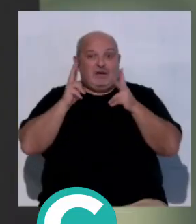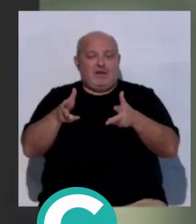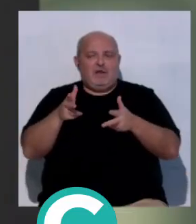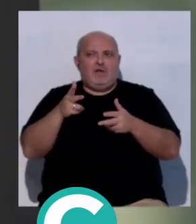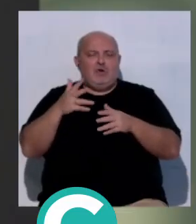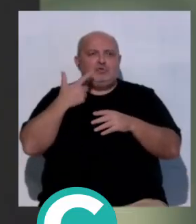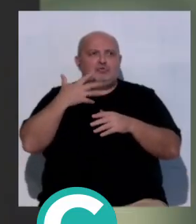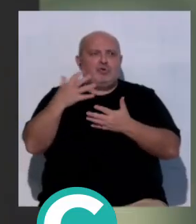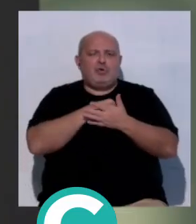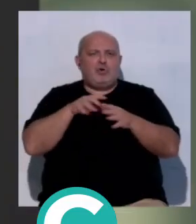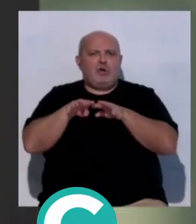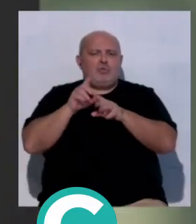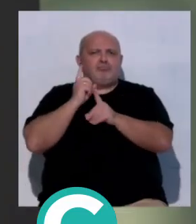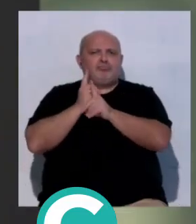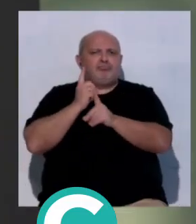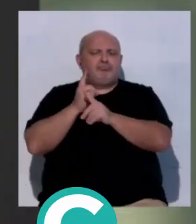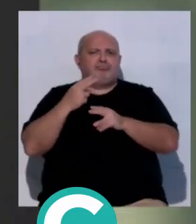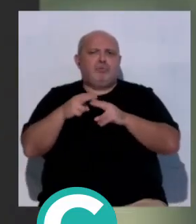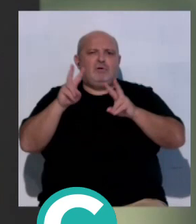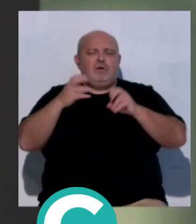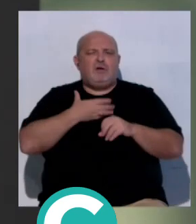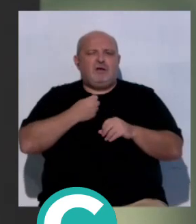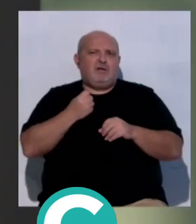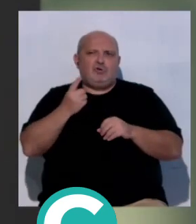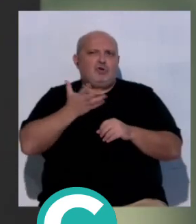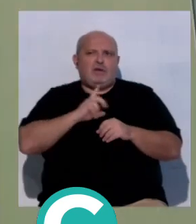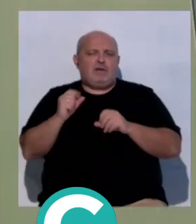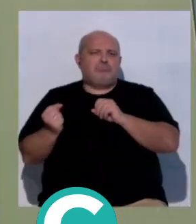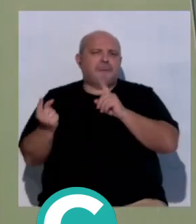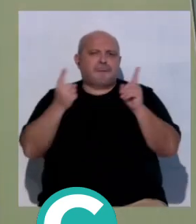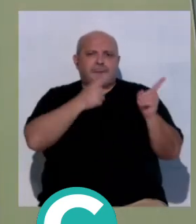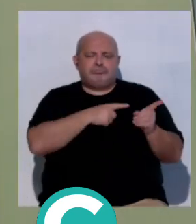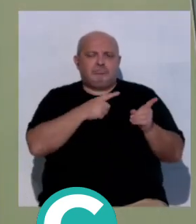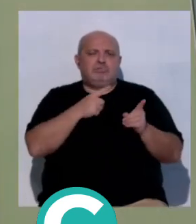las críticas de grupos políticos municipales en contra del cambio de ubicación de este centro